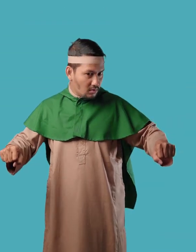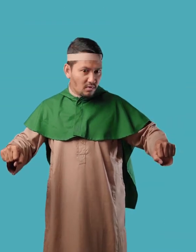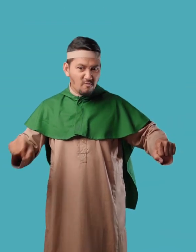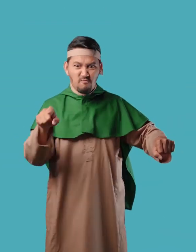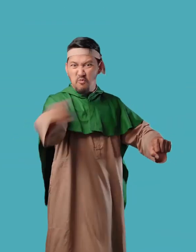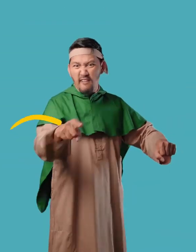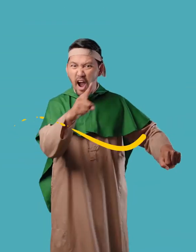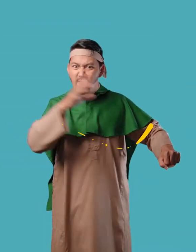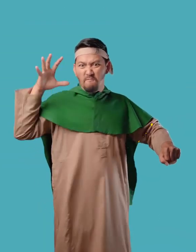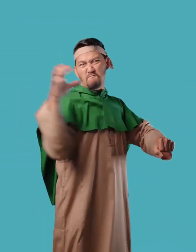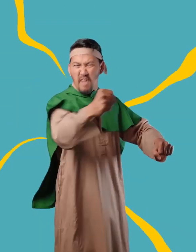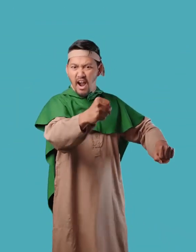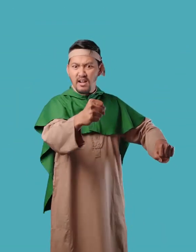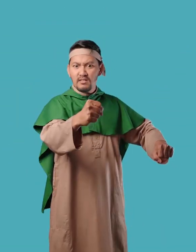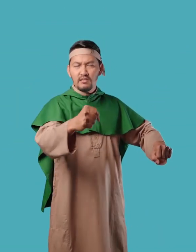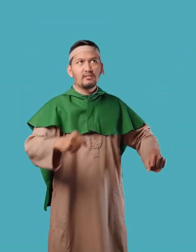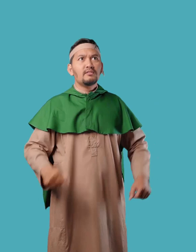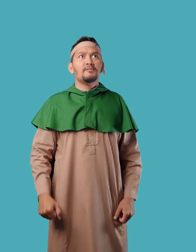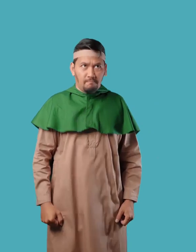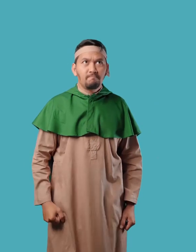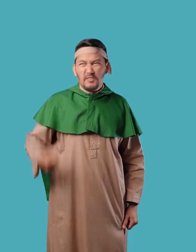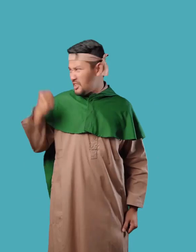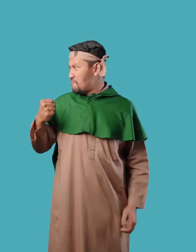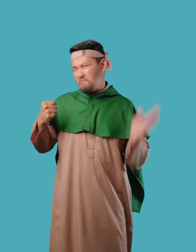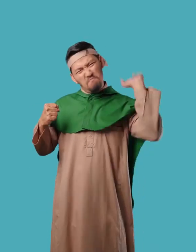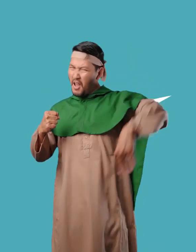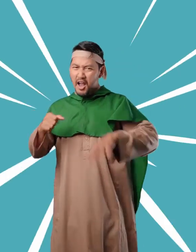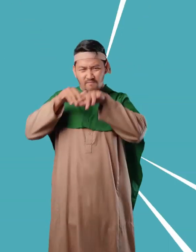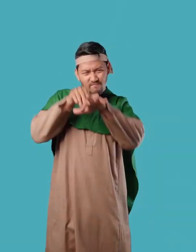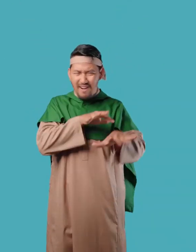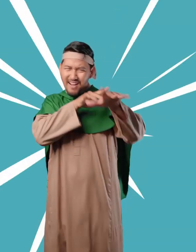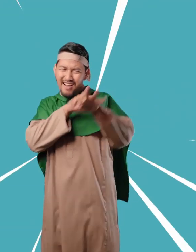Raja Namrud pun terkejut dan memerintahkan pasukan untuk menangkap pelakunya